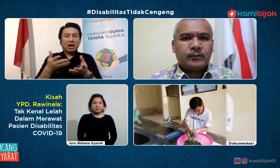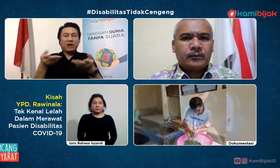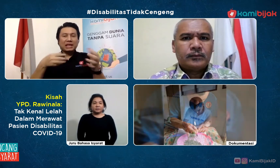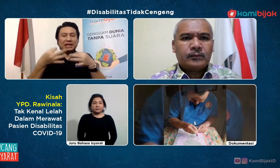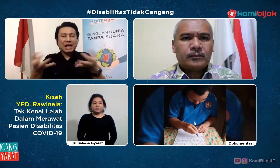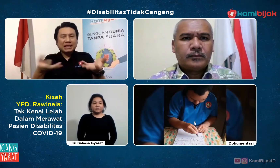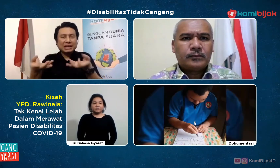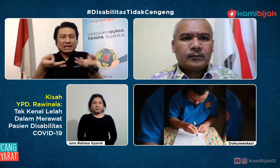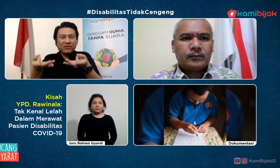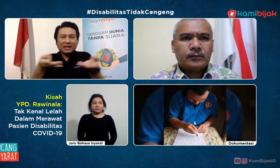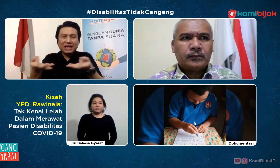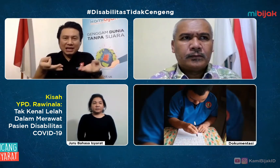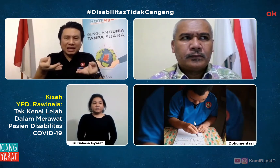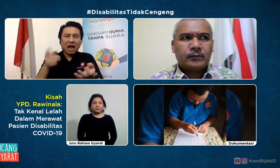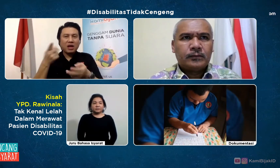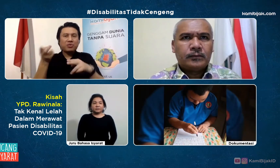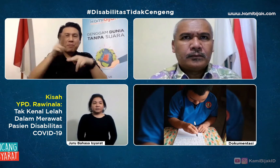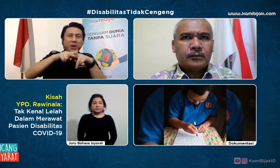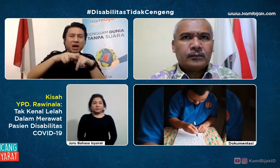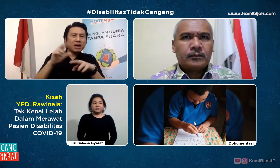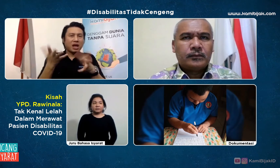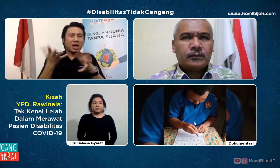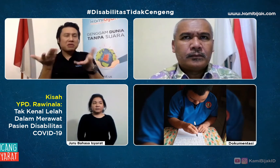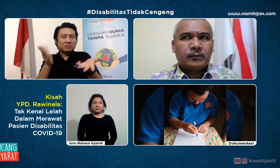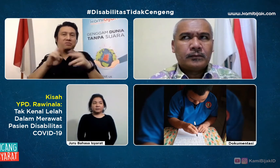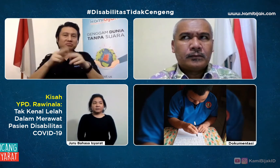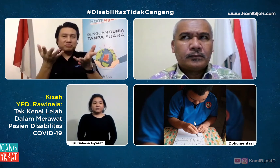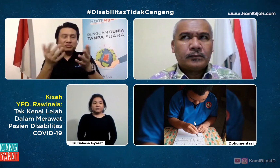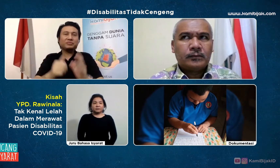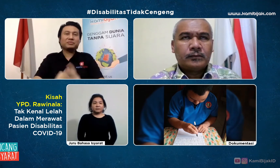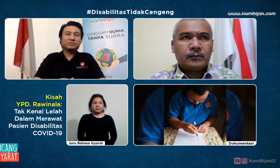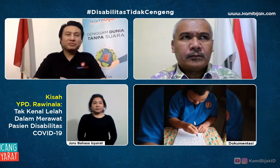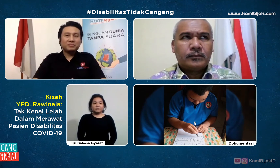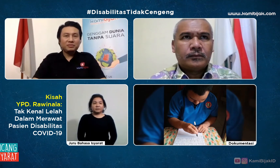Fasilitas juga, apakah ada yang perlu ditambahkan?